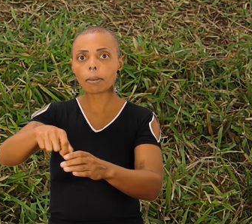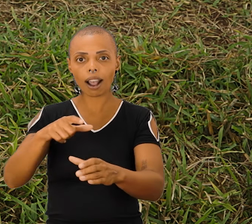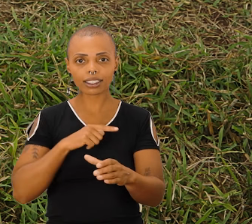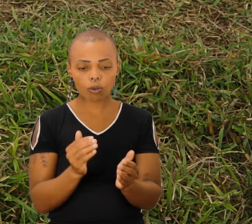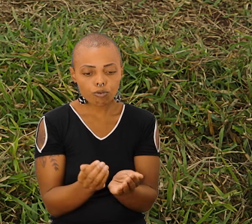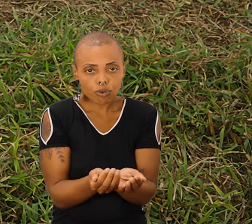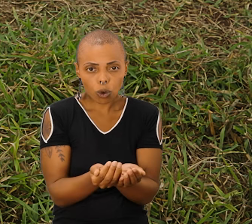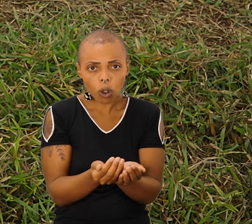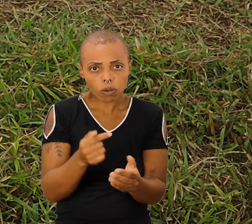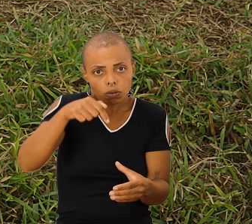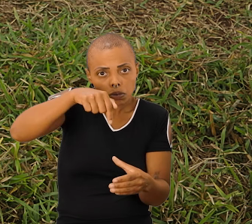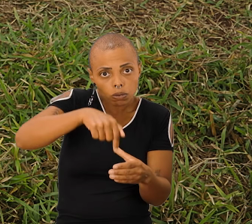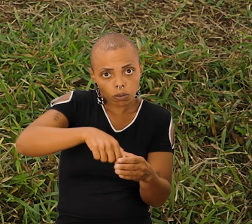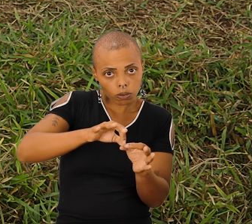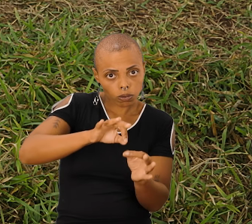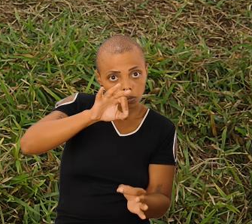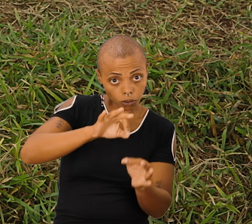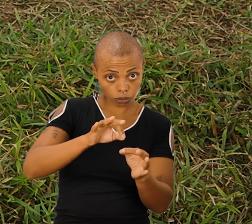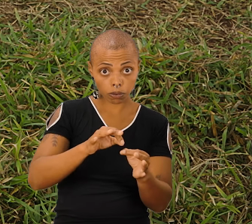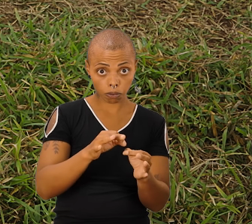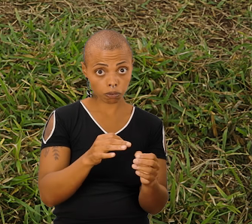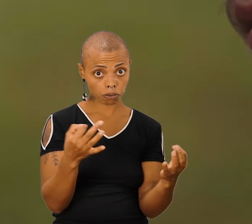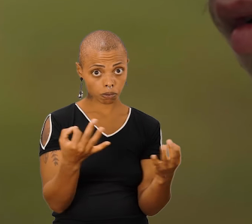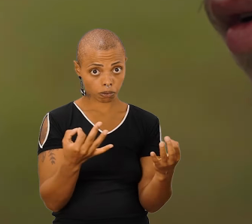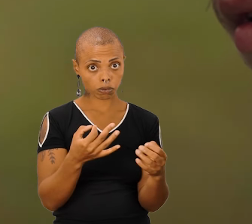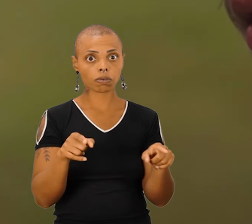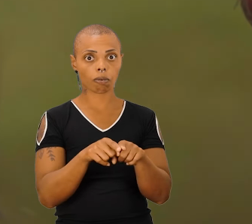na profundidade adequada e na população correta,